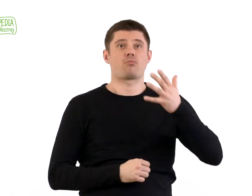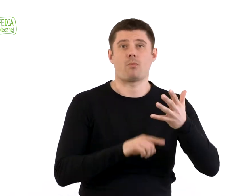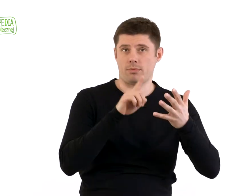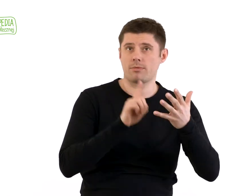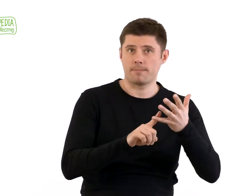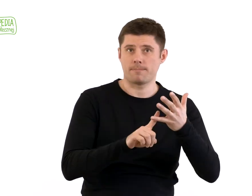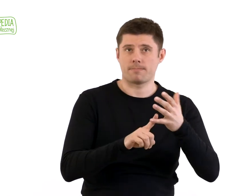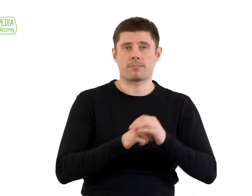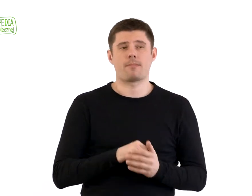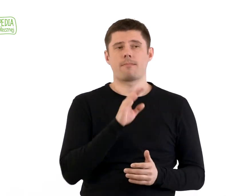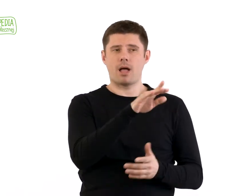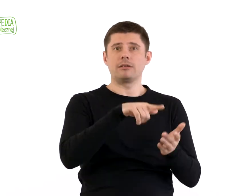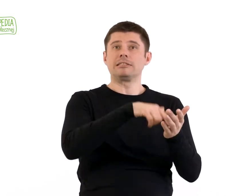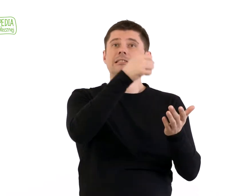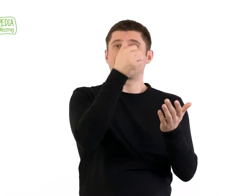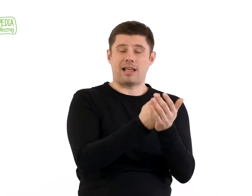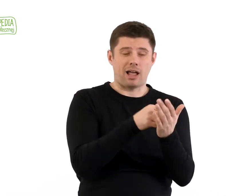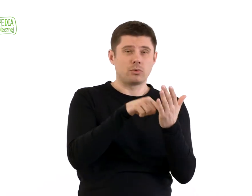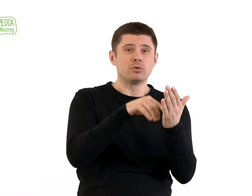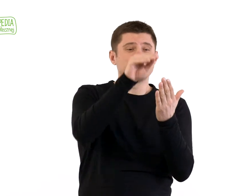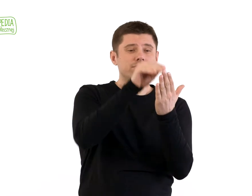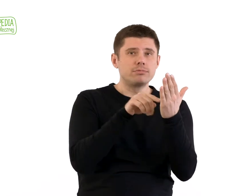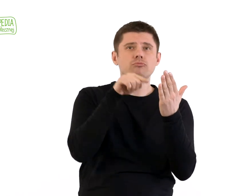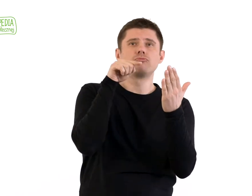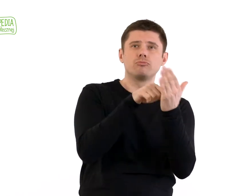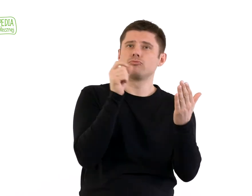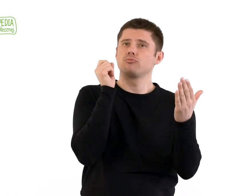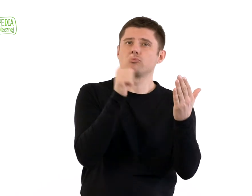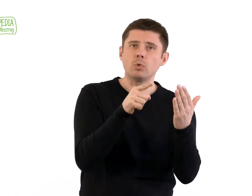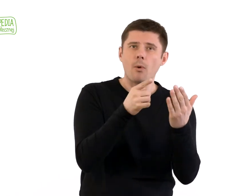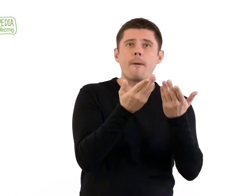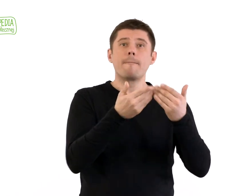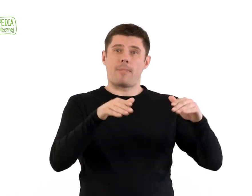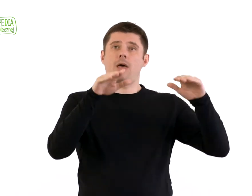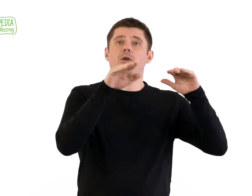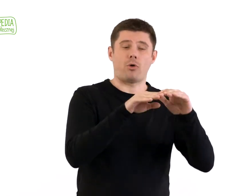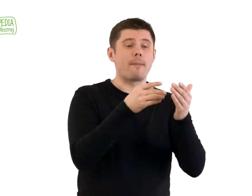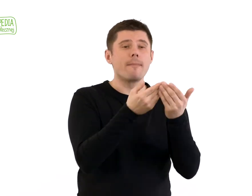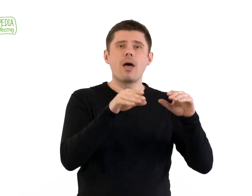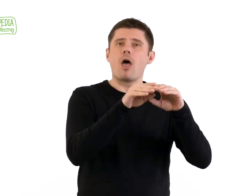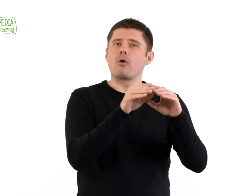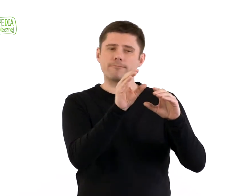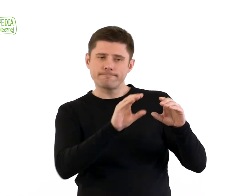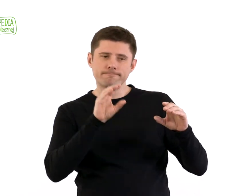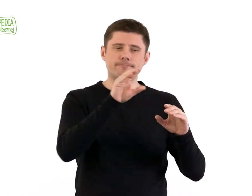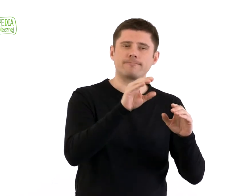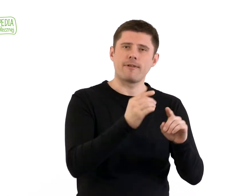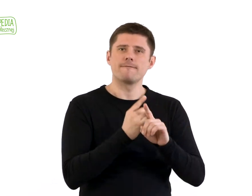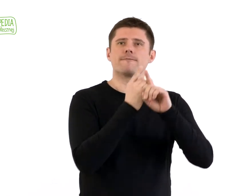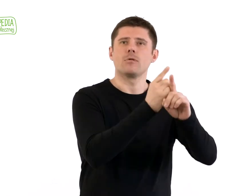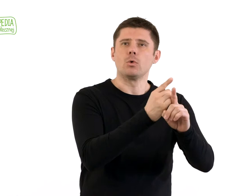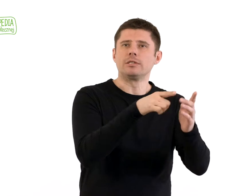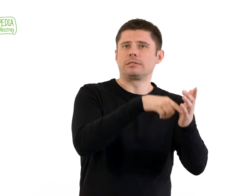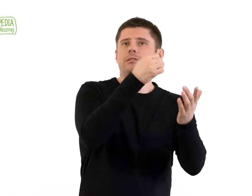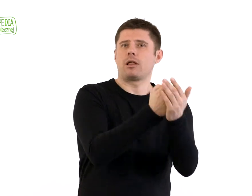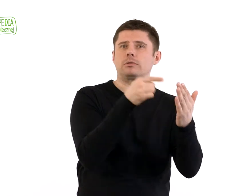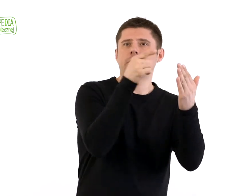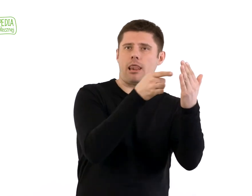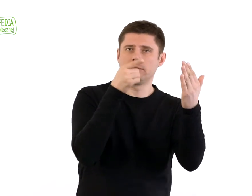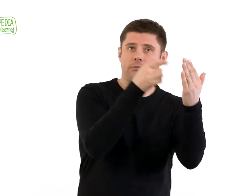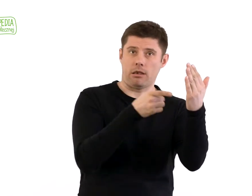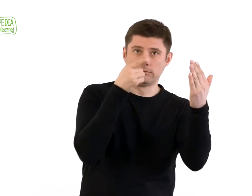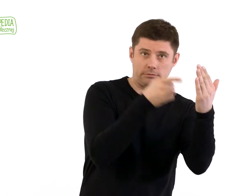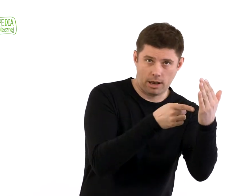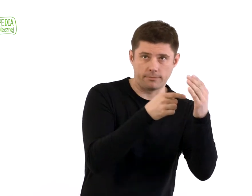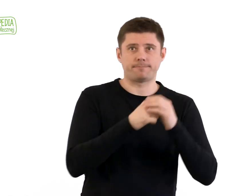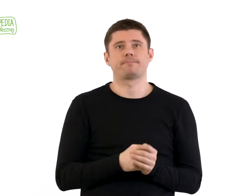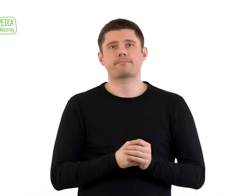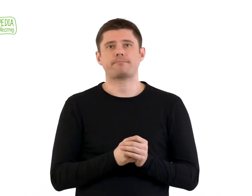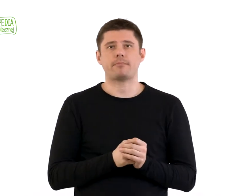posiada statut, w którym jest zapisane, że organizacja przeznacza swój majątek tylko na cele statutowe